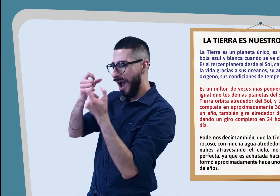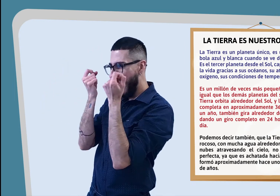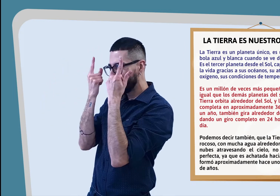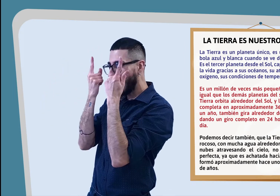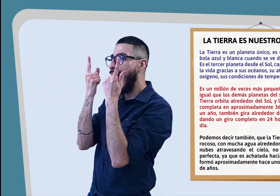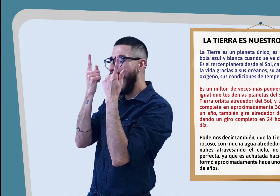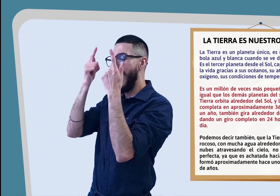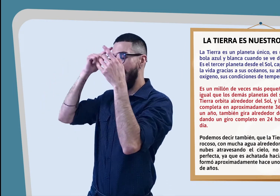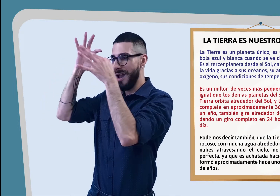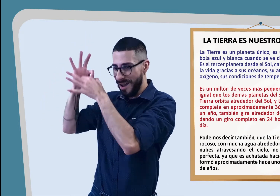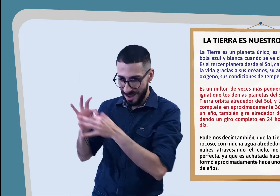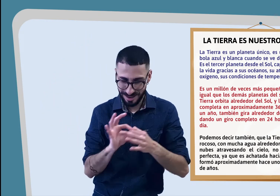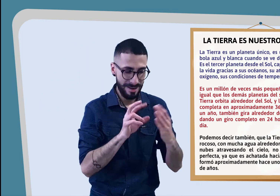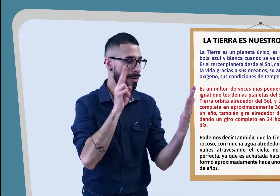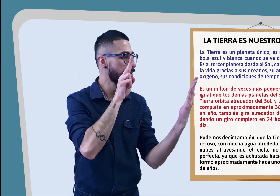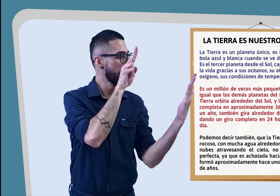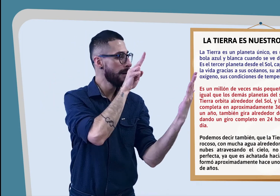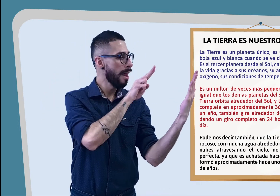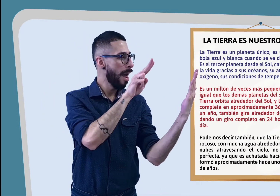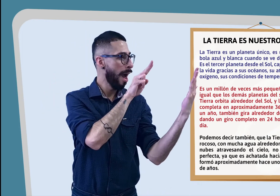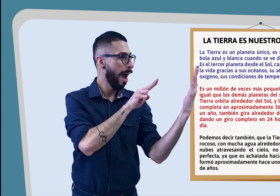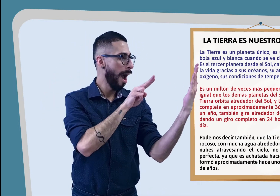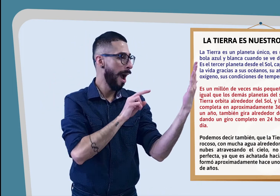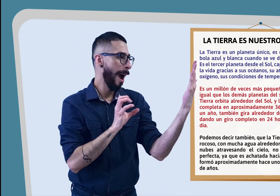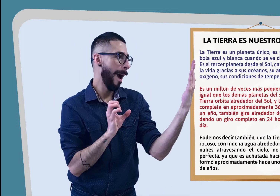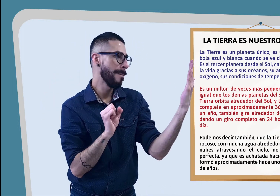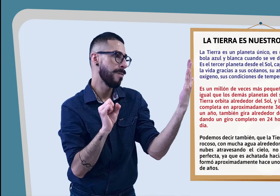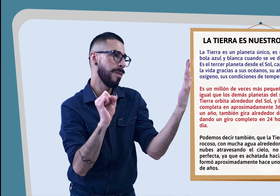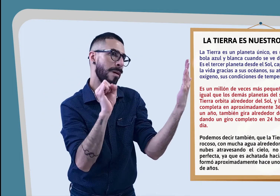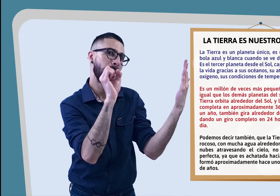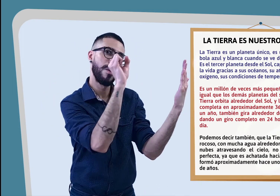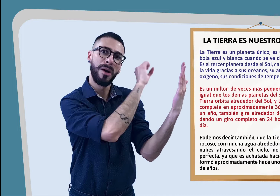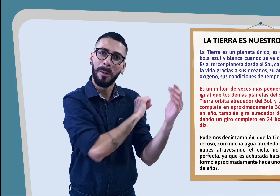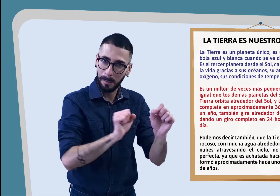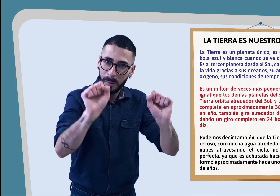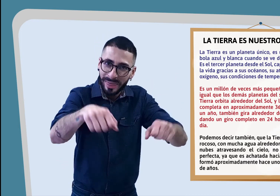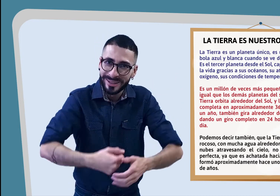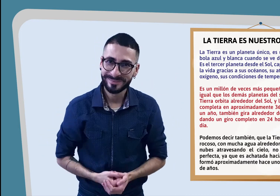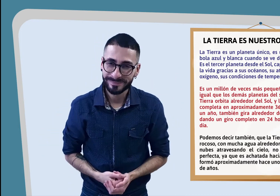y comprendan el significado según el contexto, eso les ayudará a lograr una lectura comprensiva.